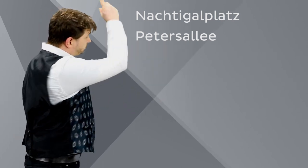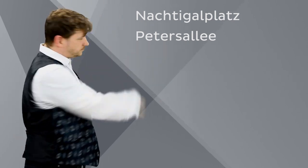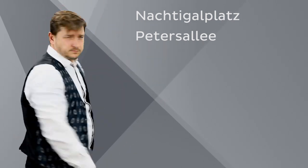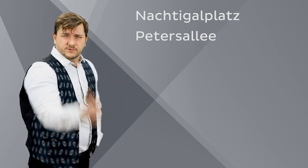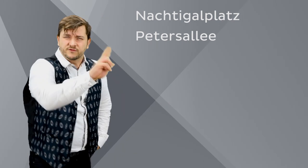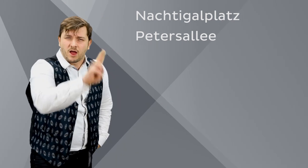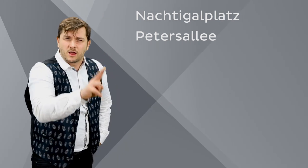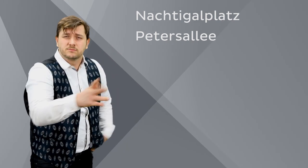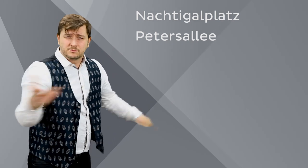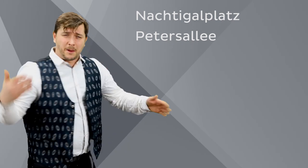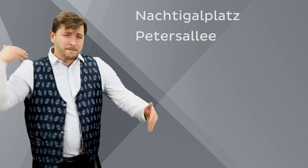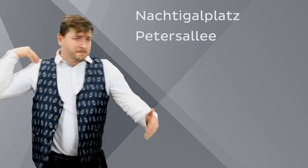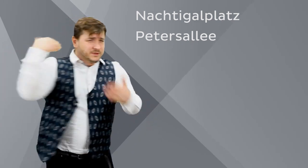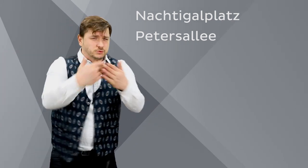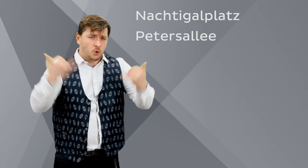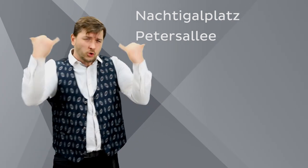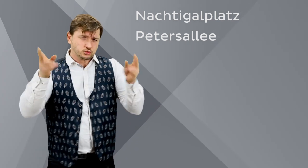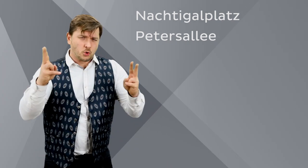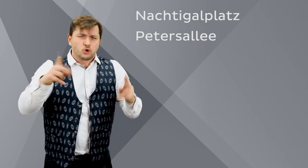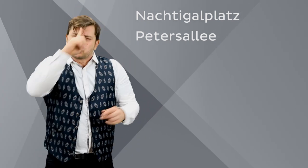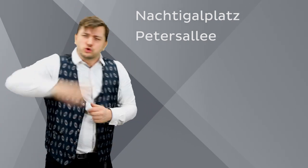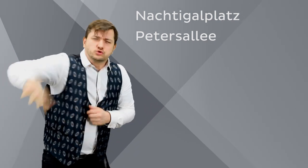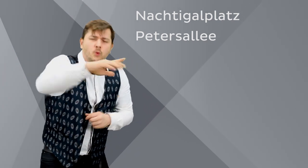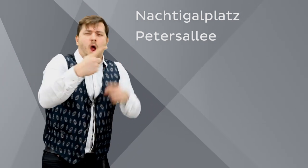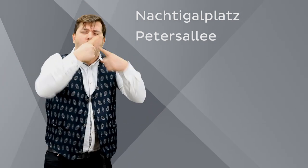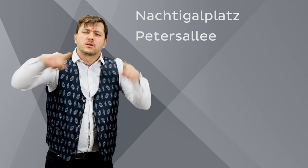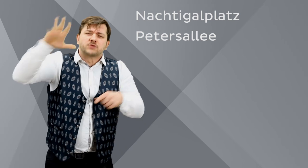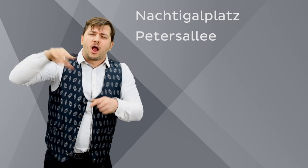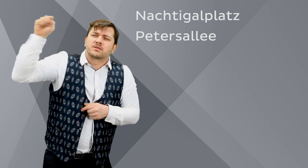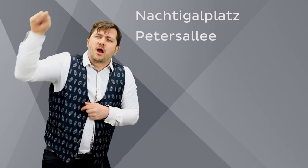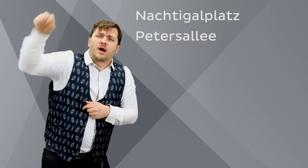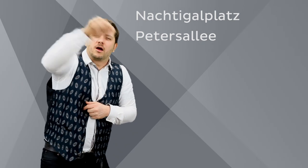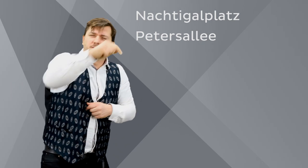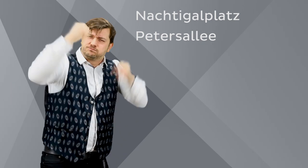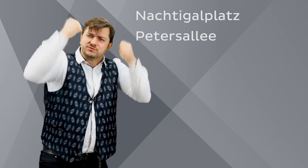Was bedeuten die? Derartige Straßennamen findet man heute noch. Nicht nur in Deutschland, sondern auch in den ehemaligen Kolonien.